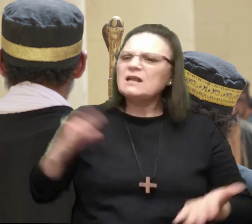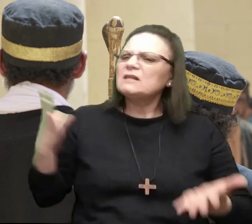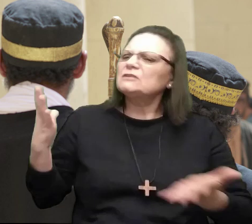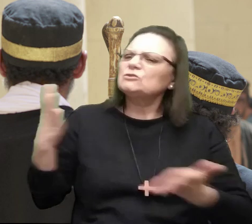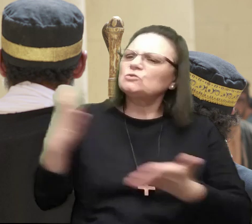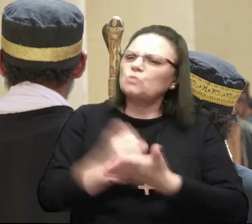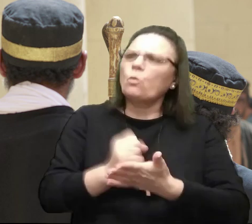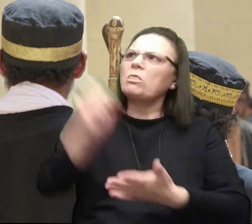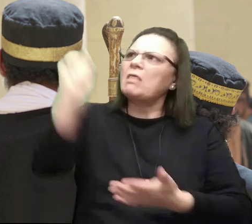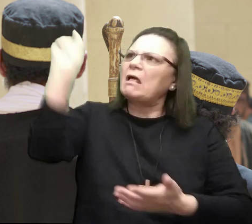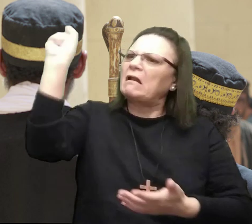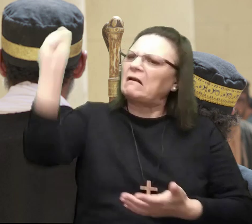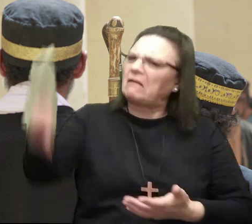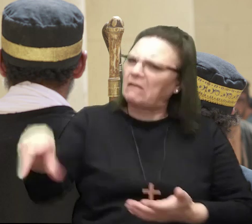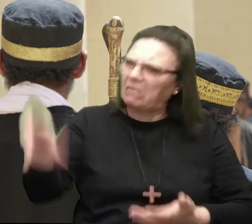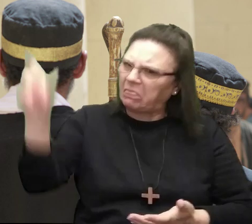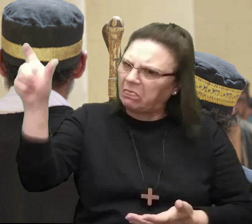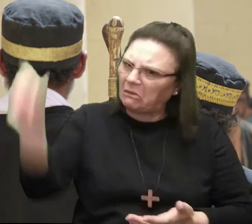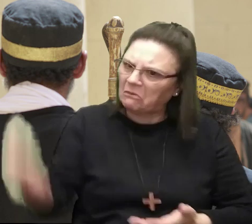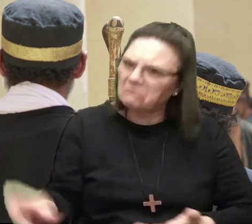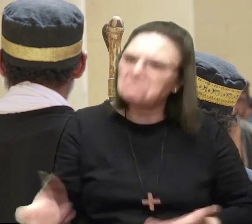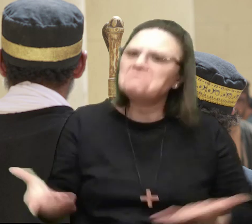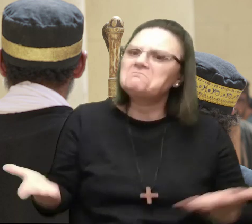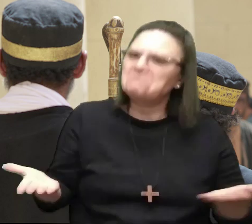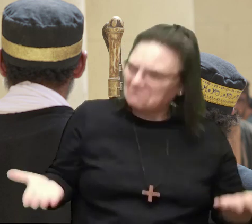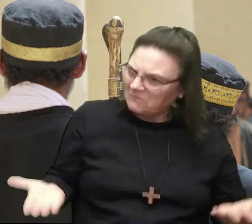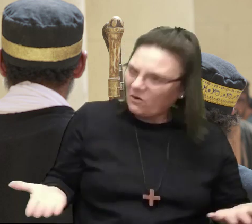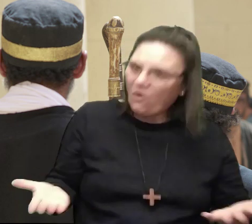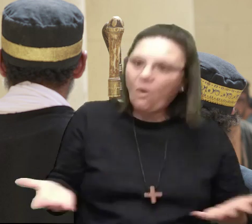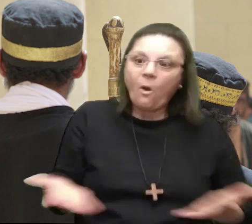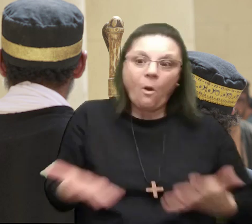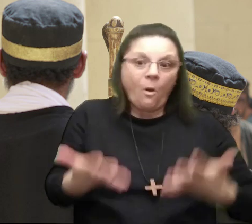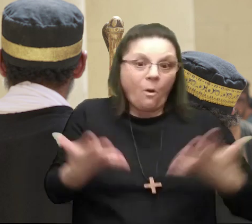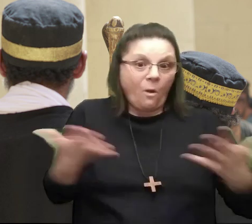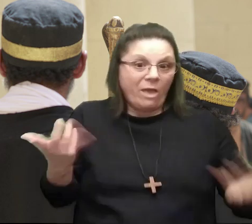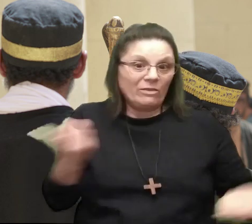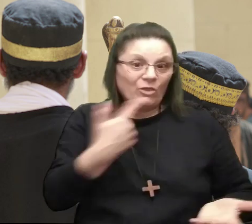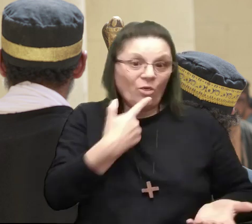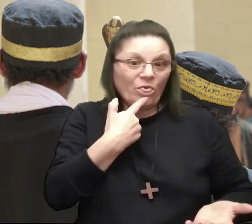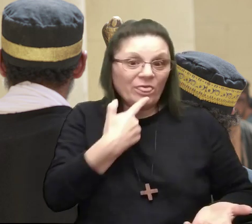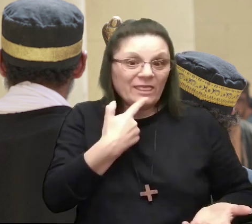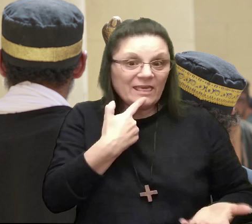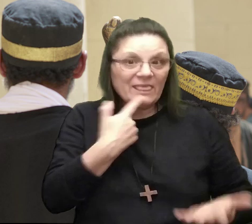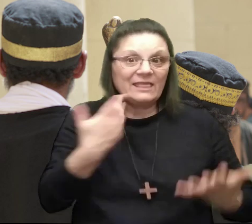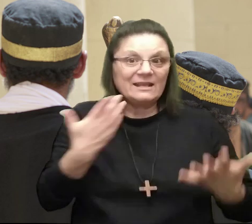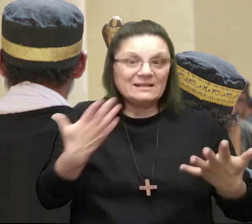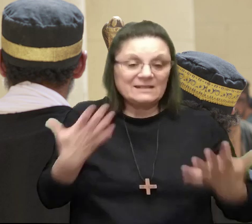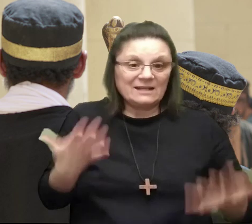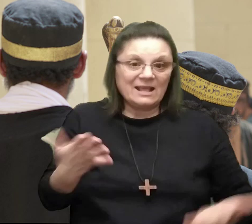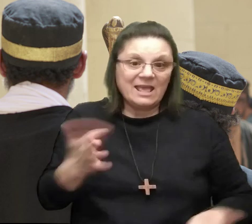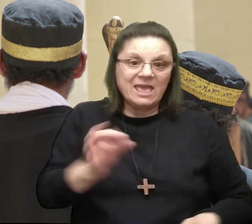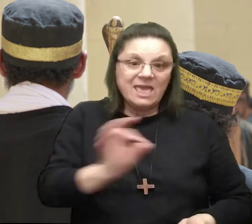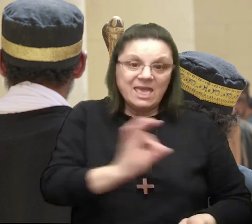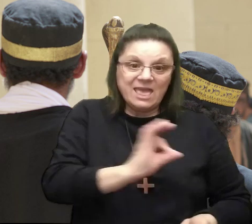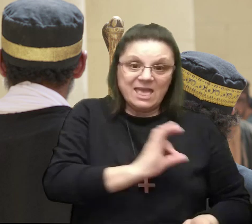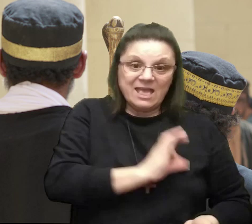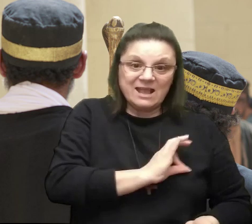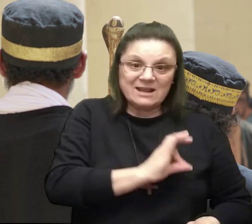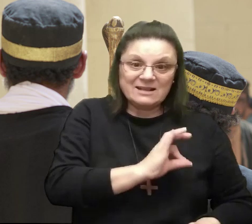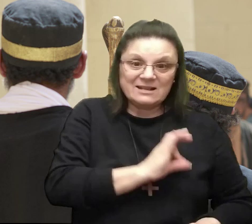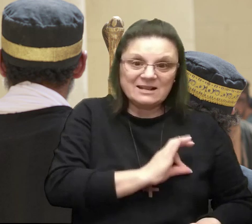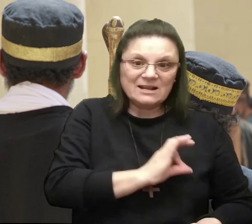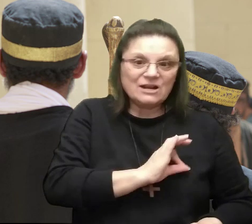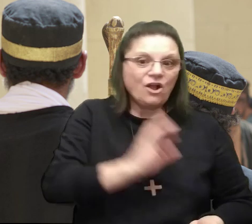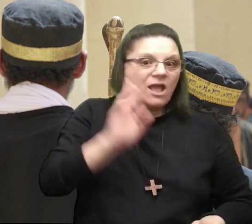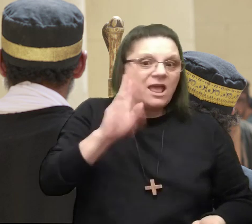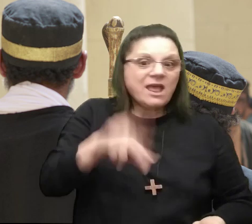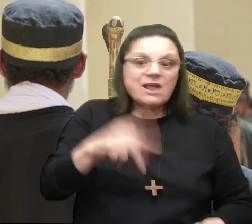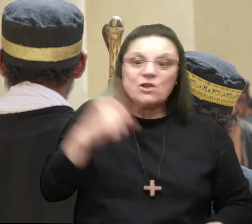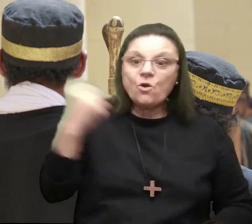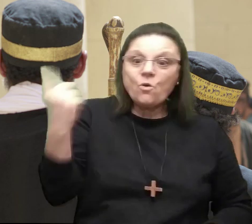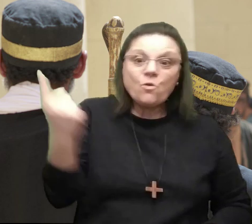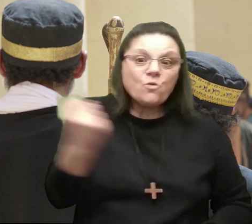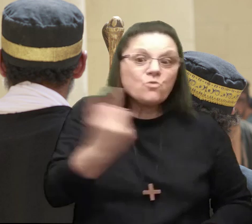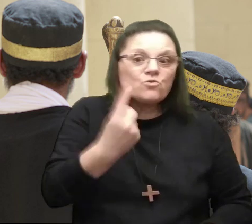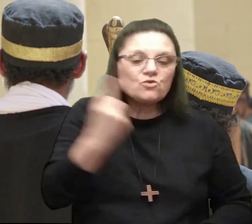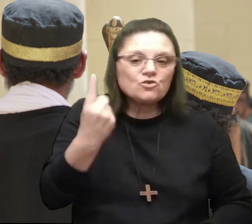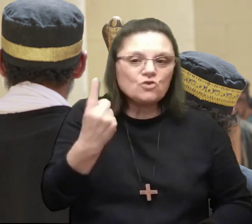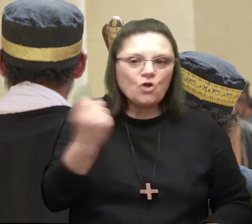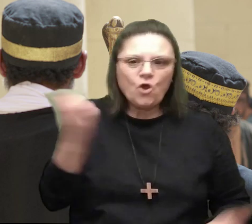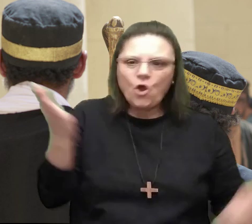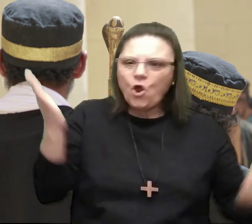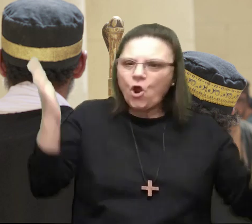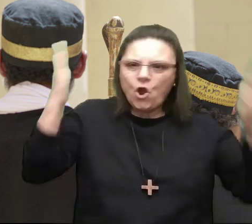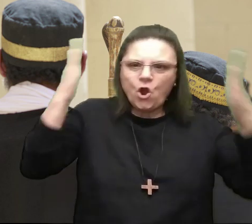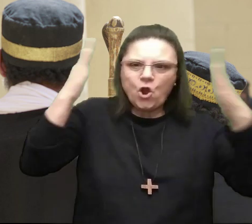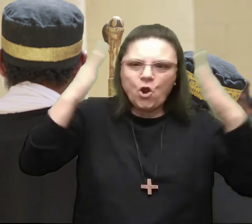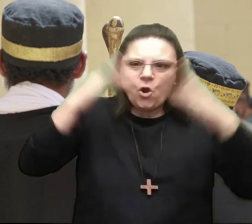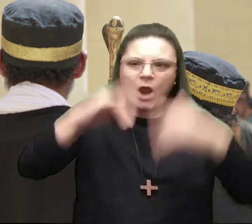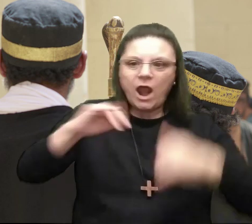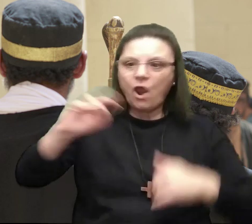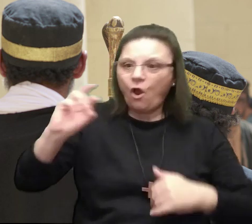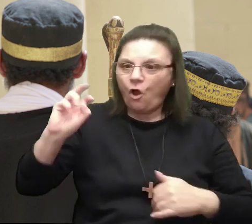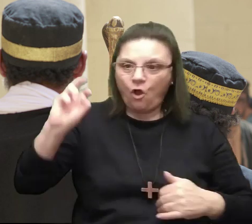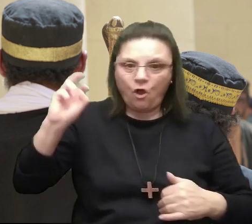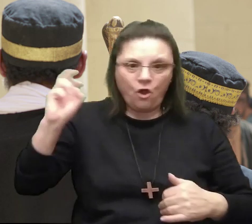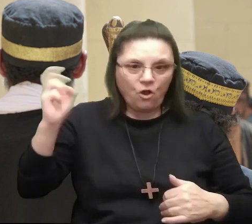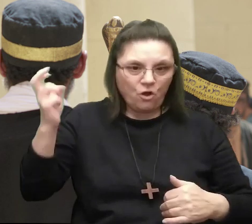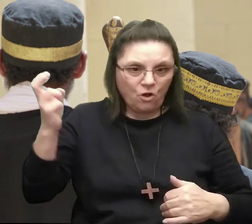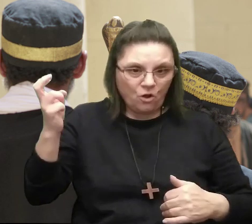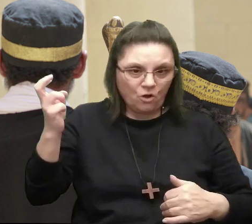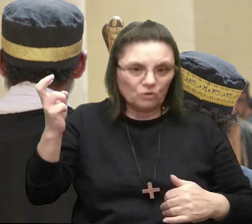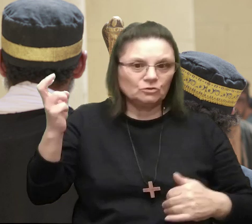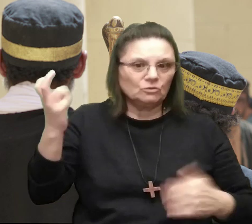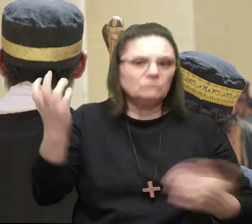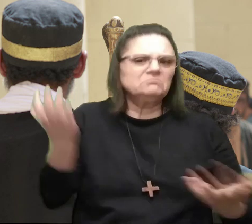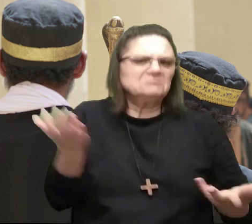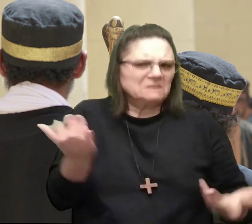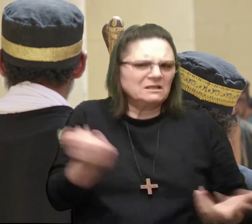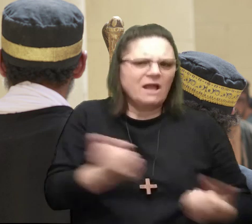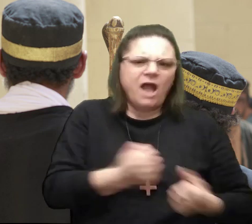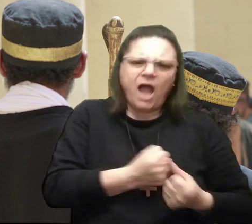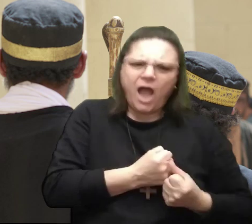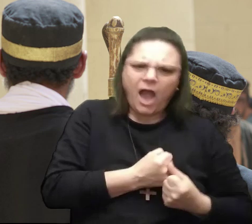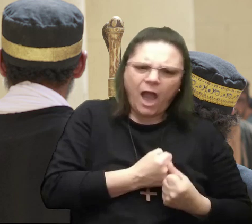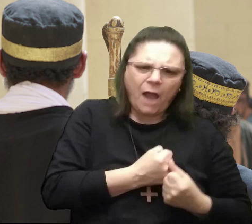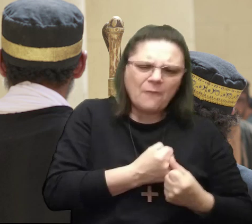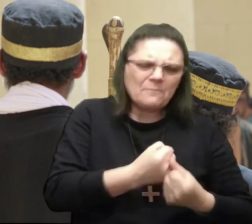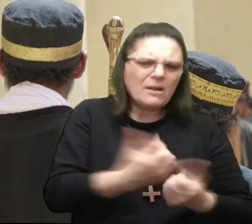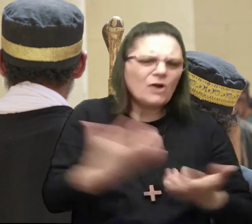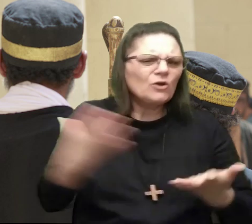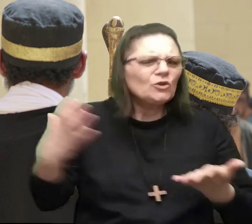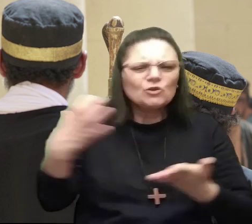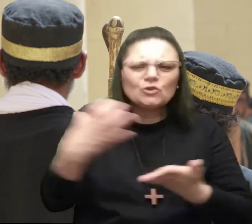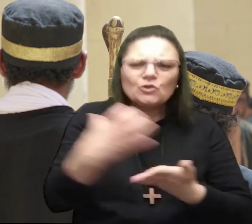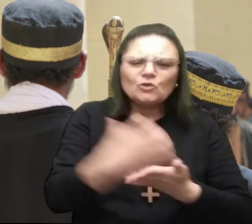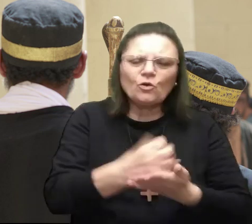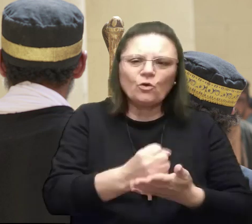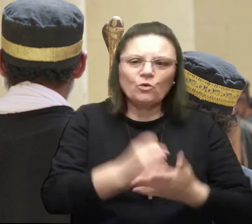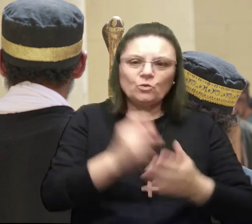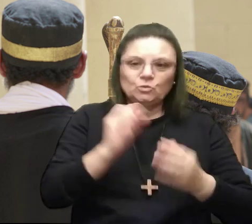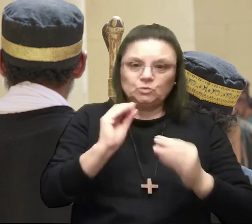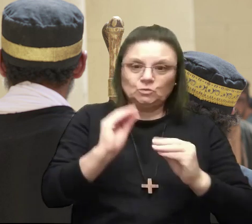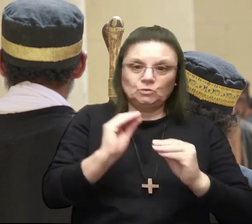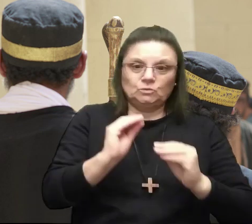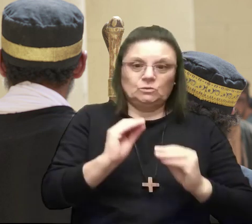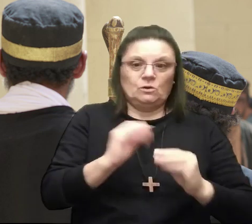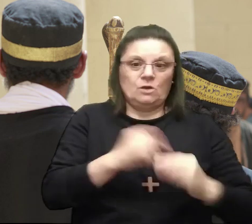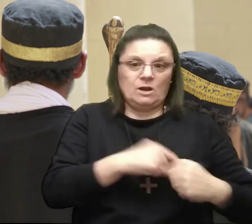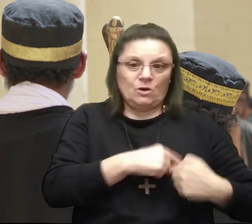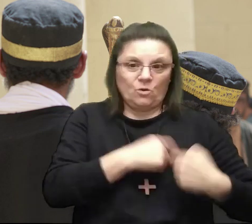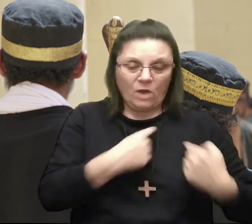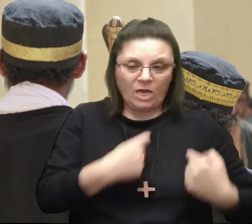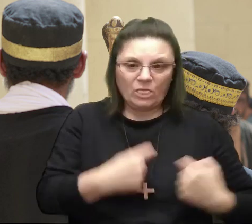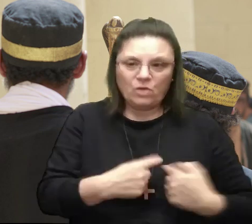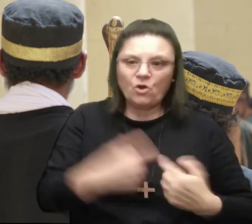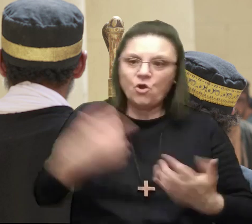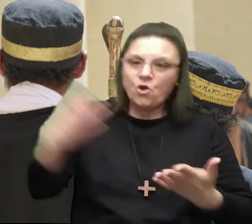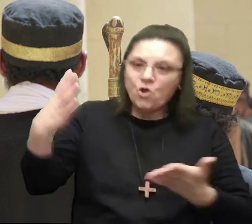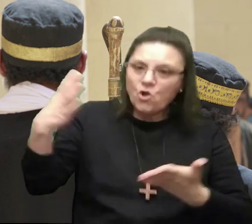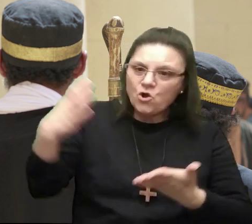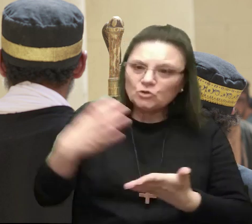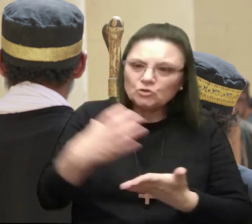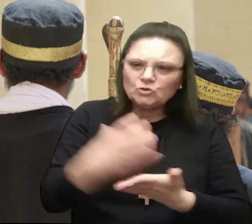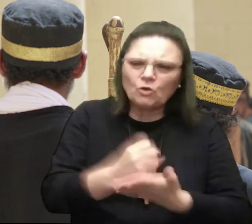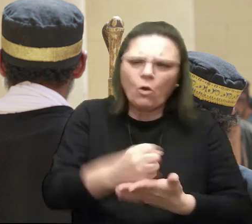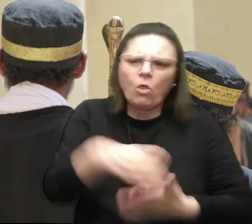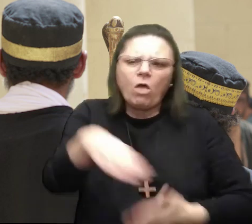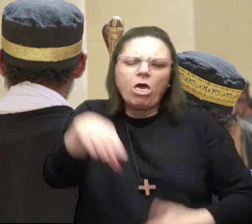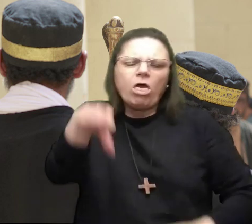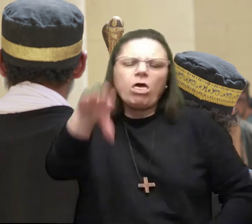tienes razón cuando dices que el Señor es uno solo y no hay otro fuera de él; y que amarlo con todo